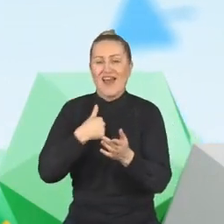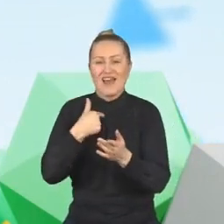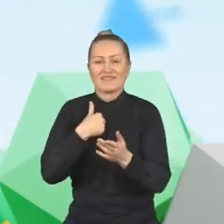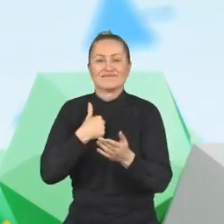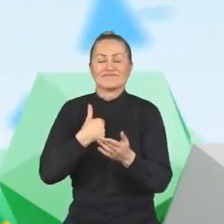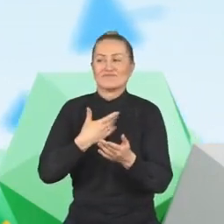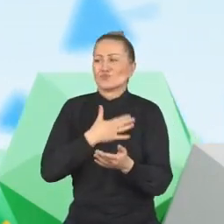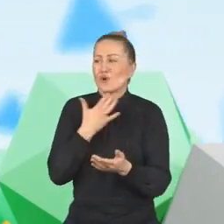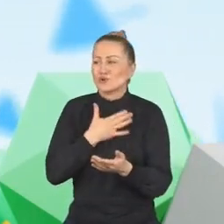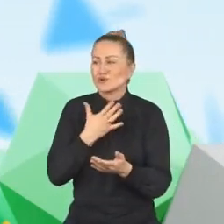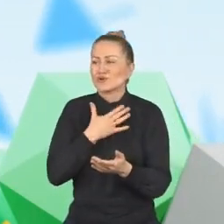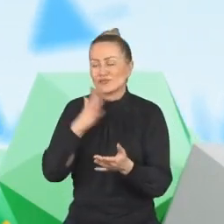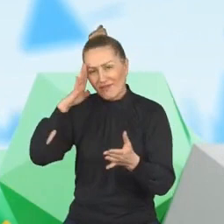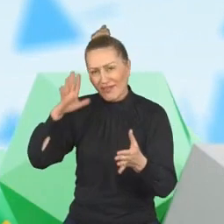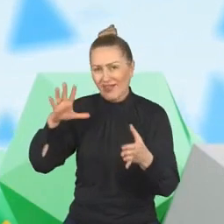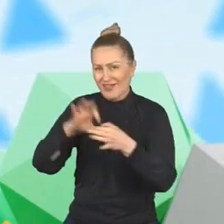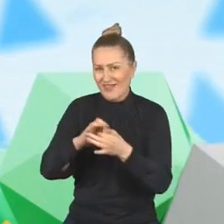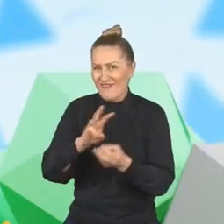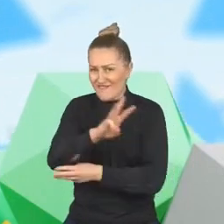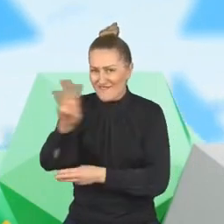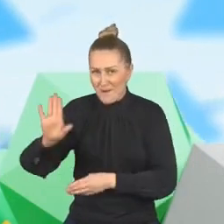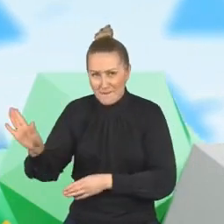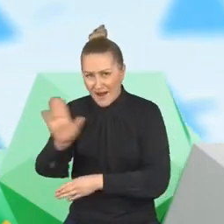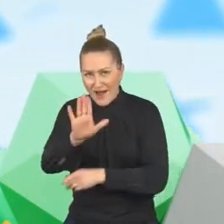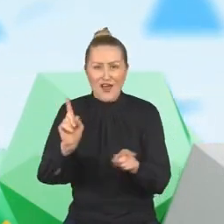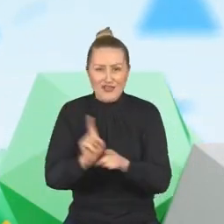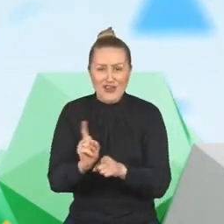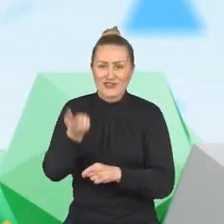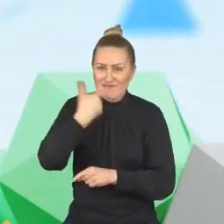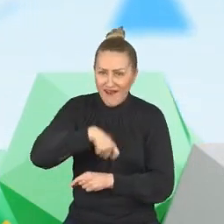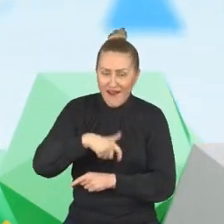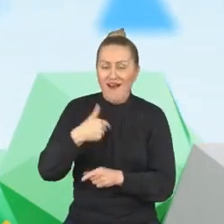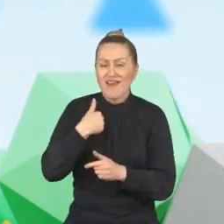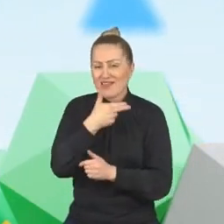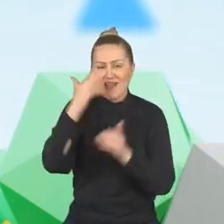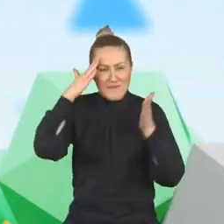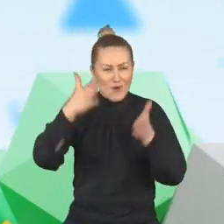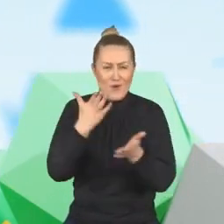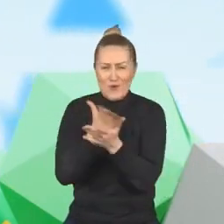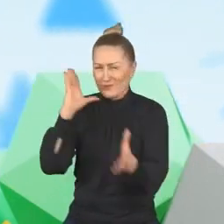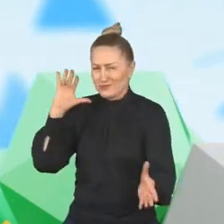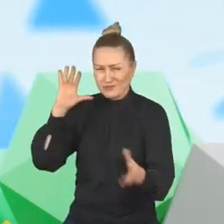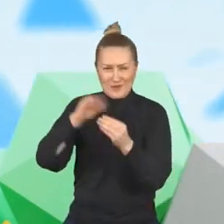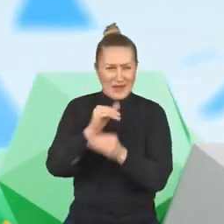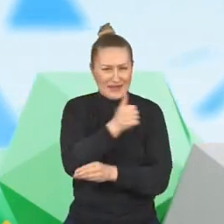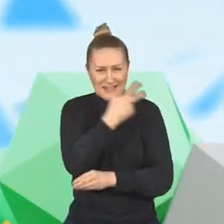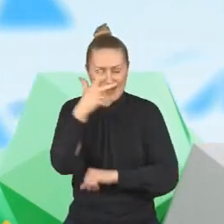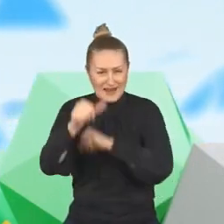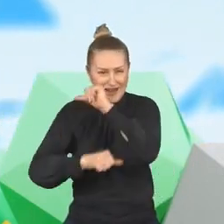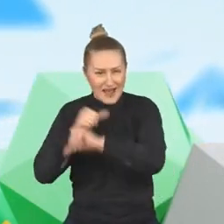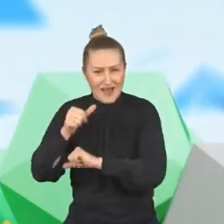towarzyszy zarówno Wam często, jak i mnie, pomimo tego, że tematem zajmuję się już od kilku dobrych lat, to być może jesteśmy